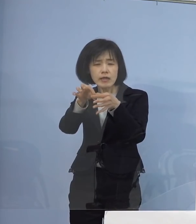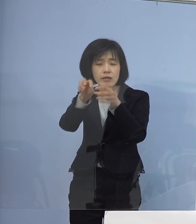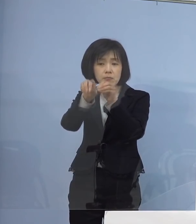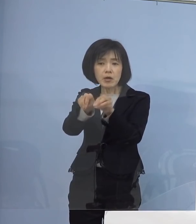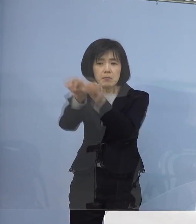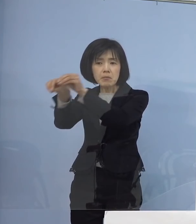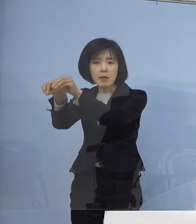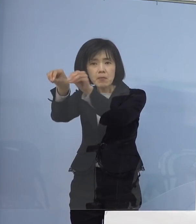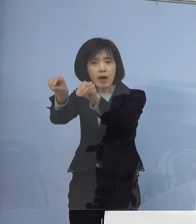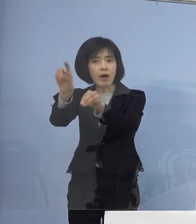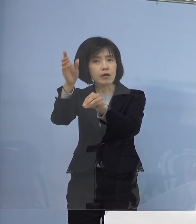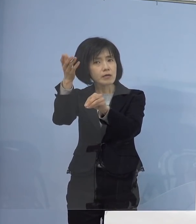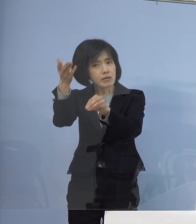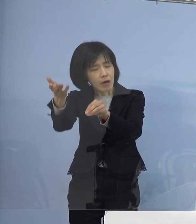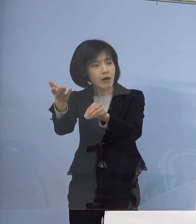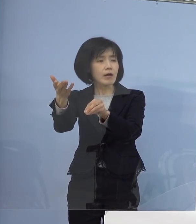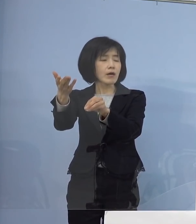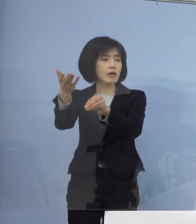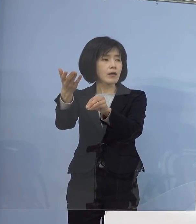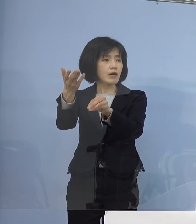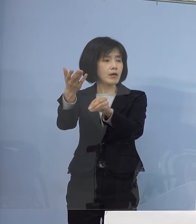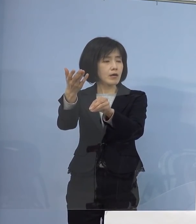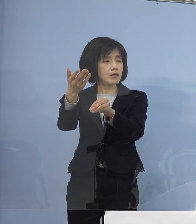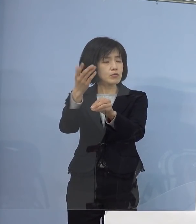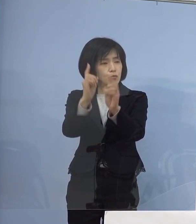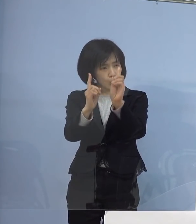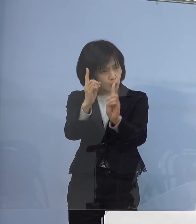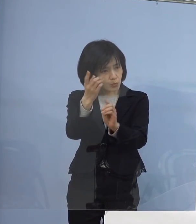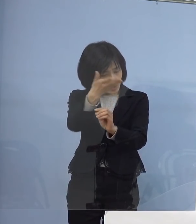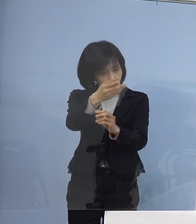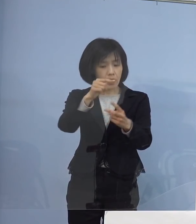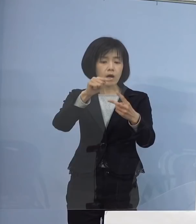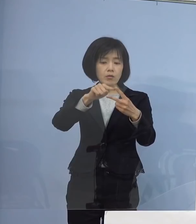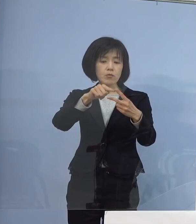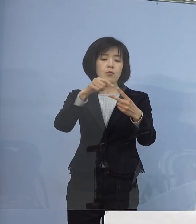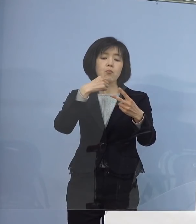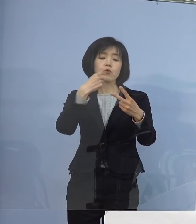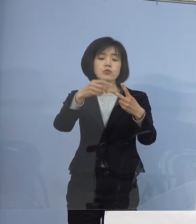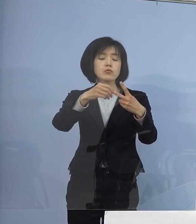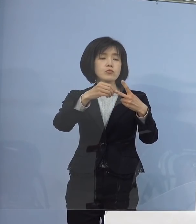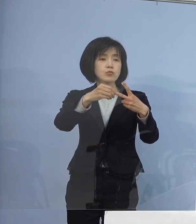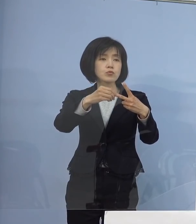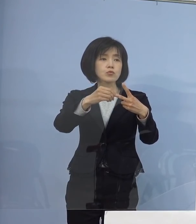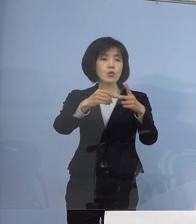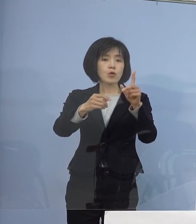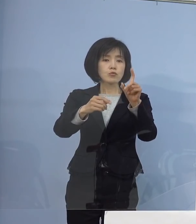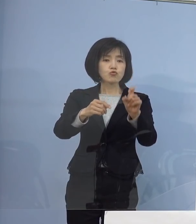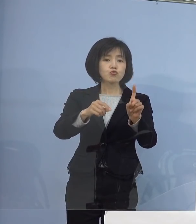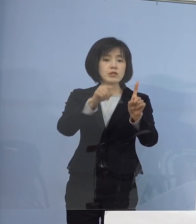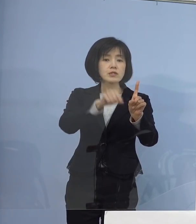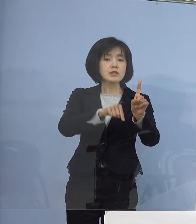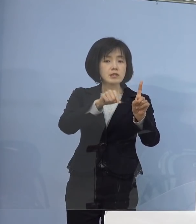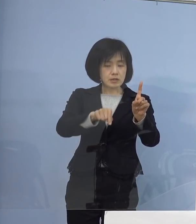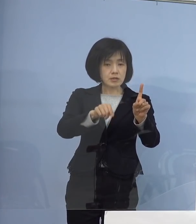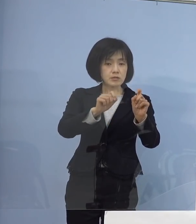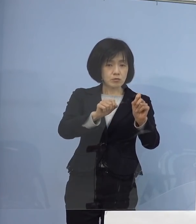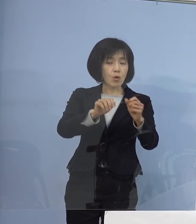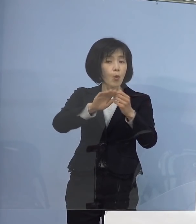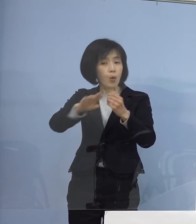少しぼやかした方がいいのかというのが1つと それと11人まだ調査中というのが まだ何人かいらっしゃるので